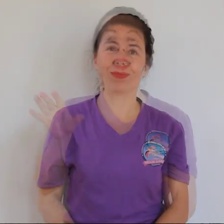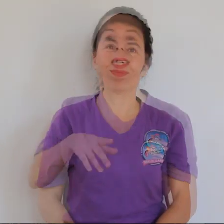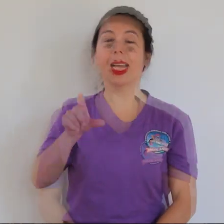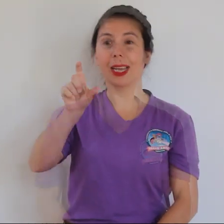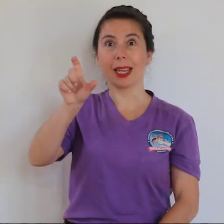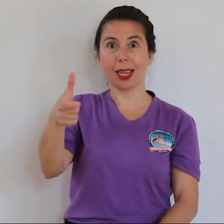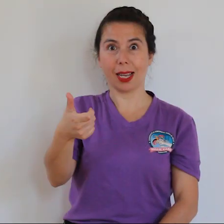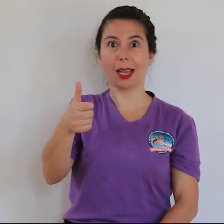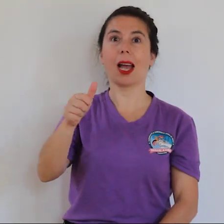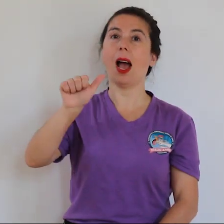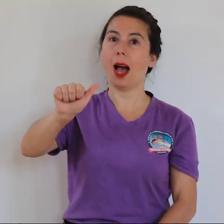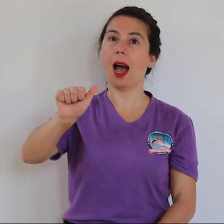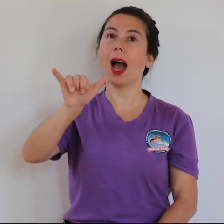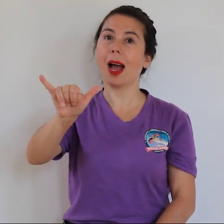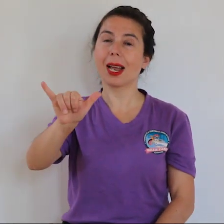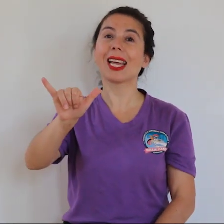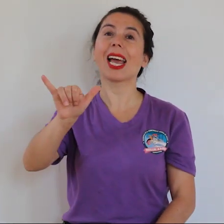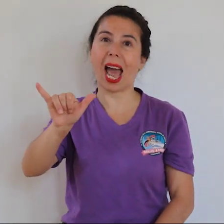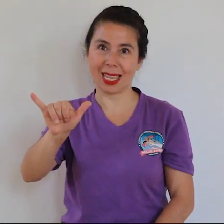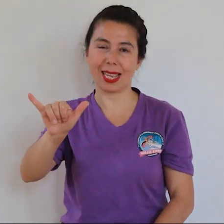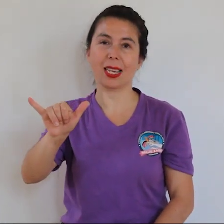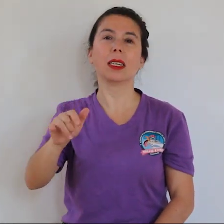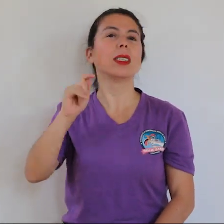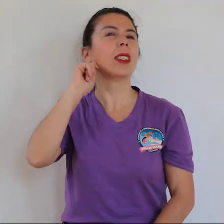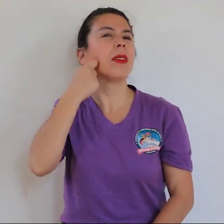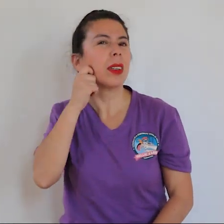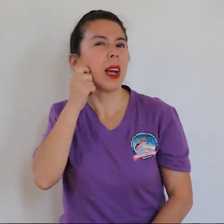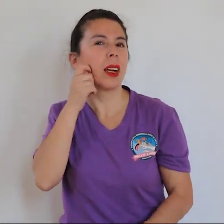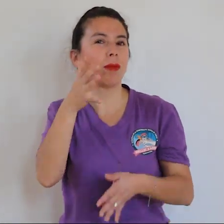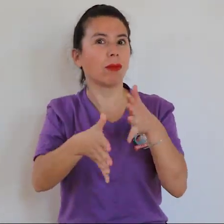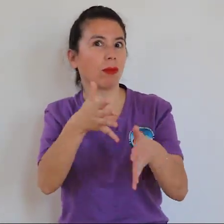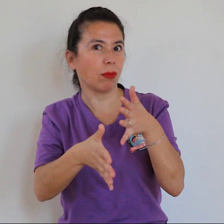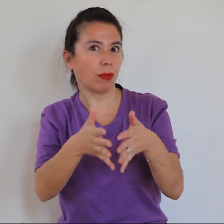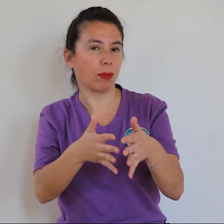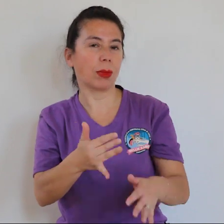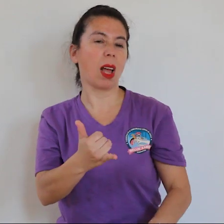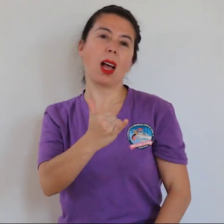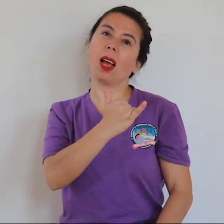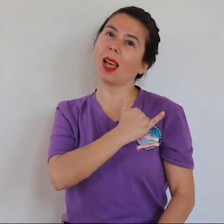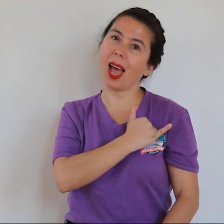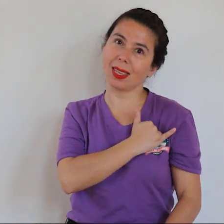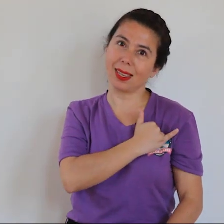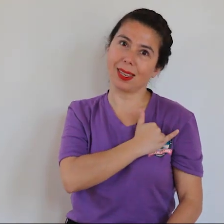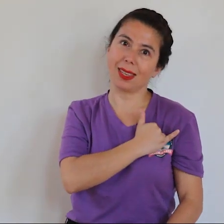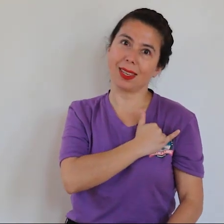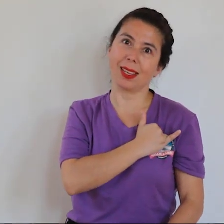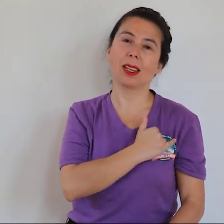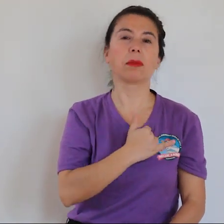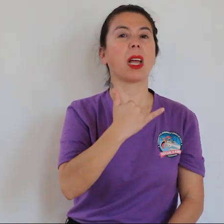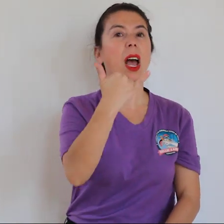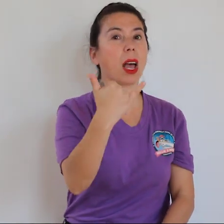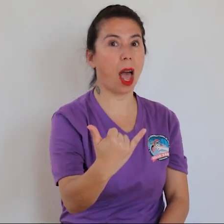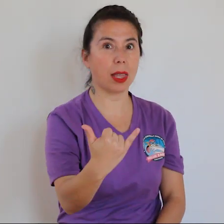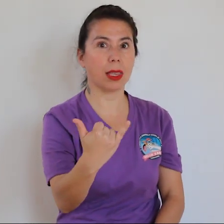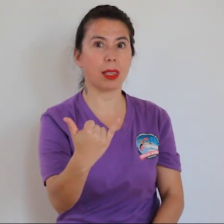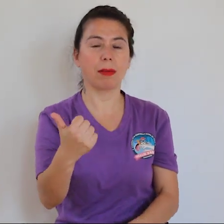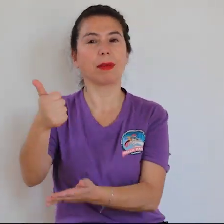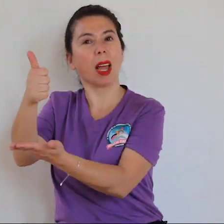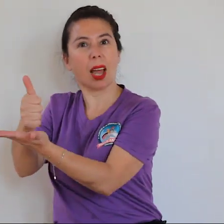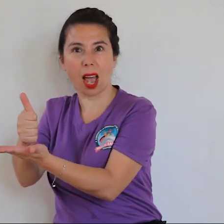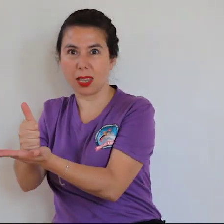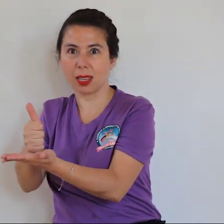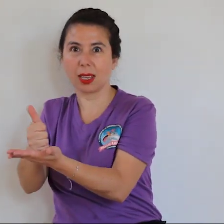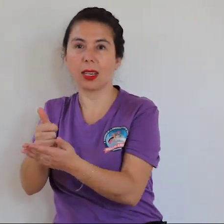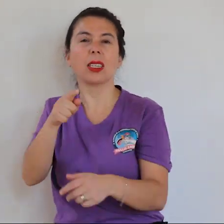Gay: Estas son las señas.